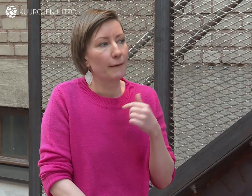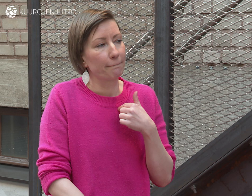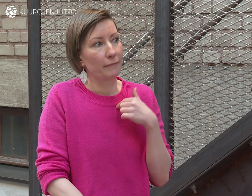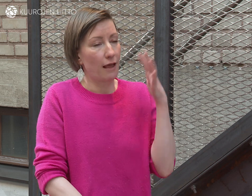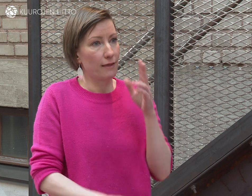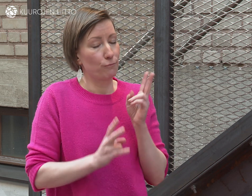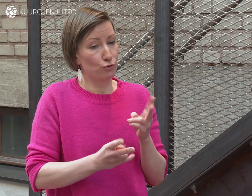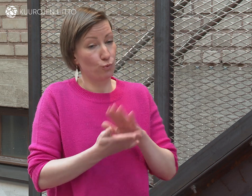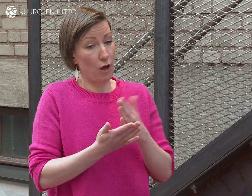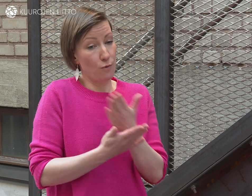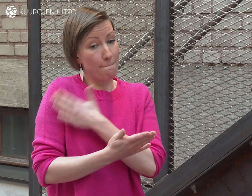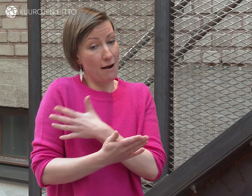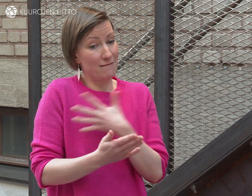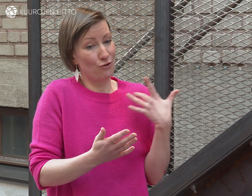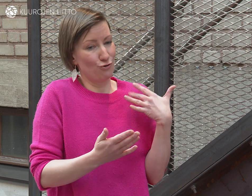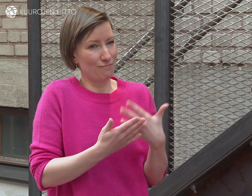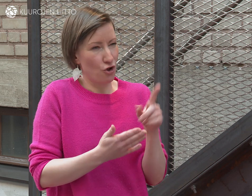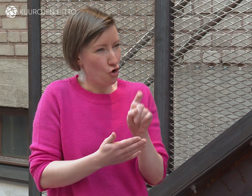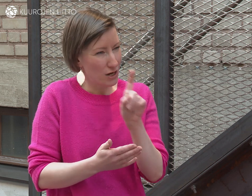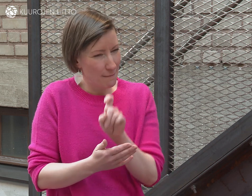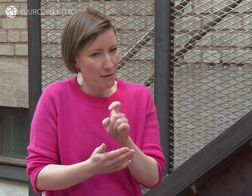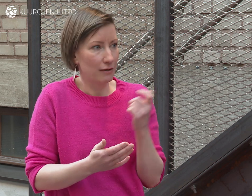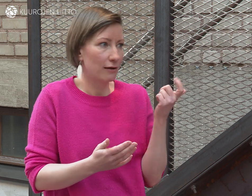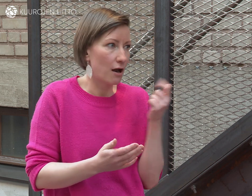Olen myös sitä mieltä, että tulkkauspalvelun ongelmat ovat jatkuneet pitkään ja -